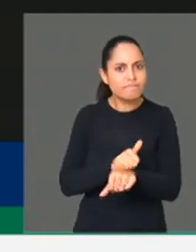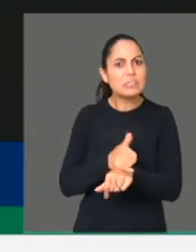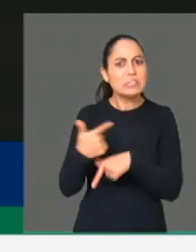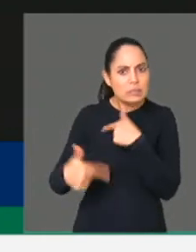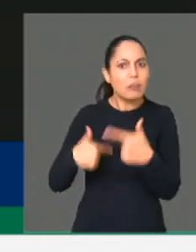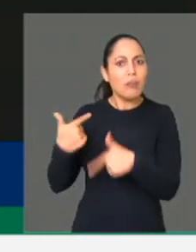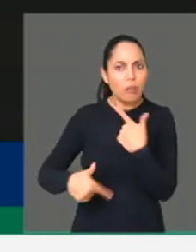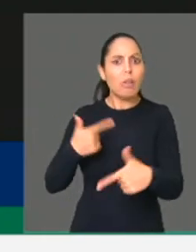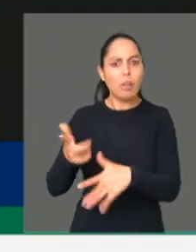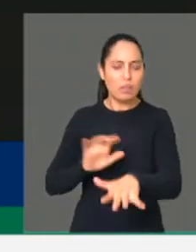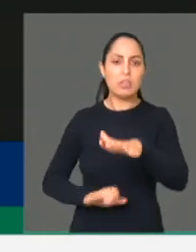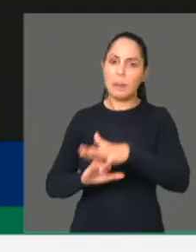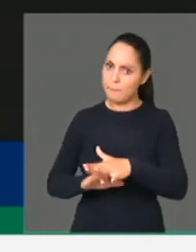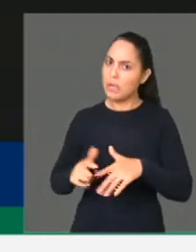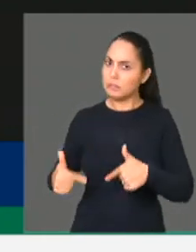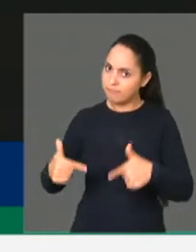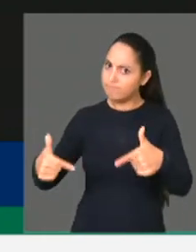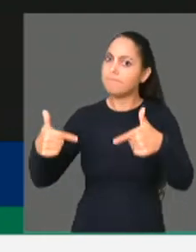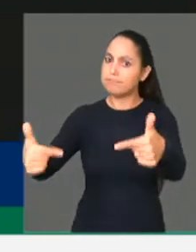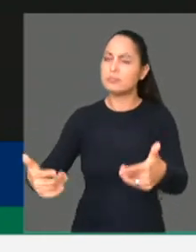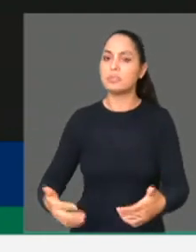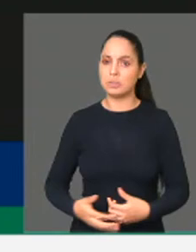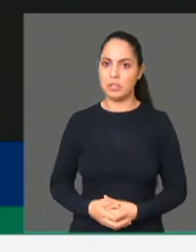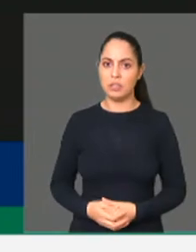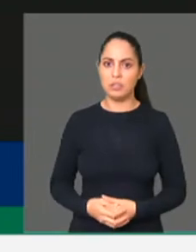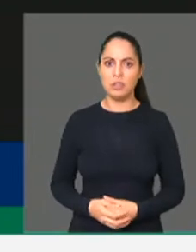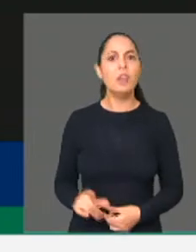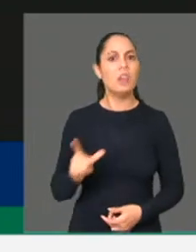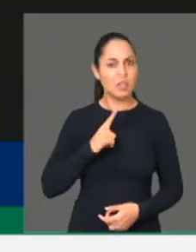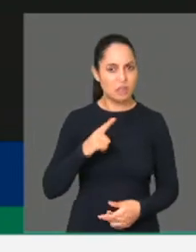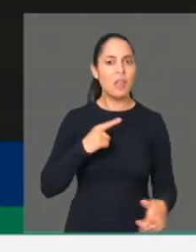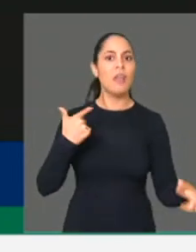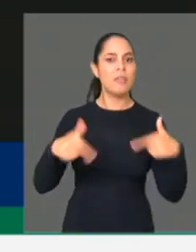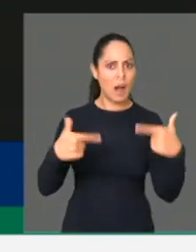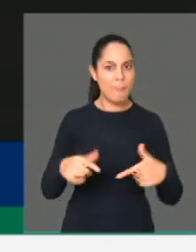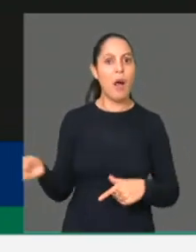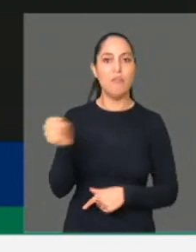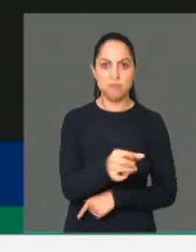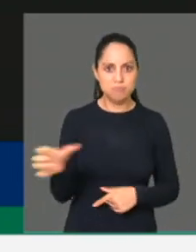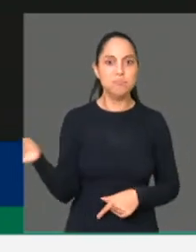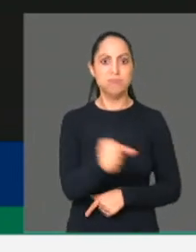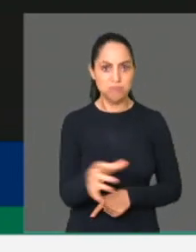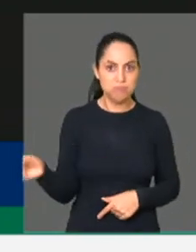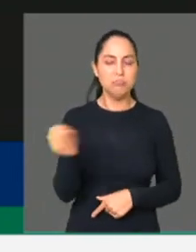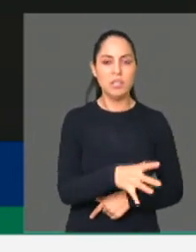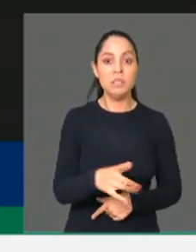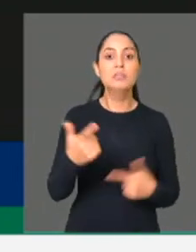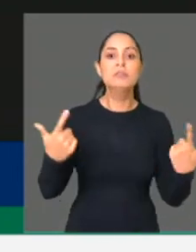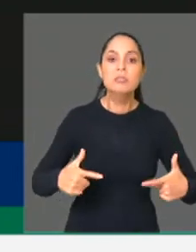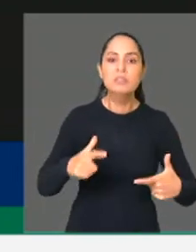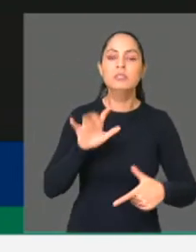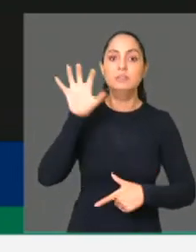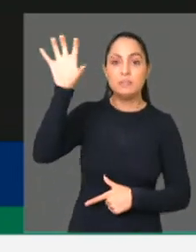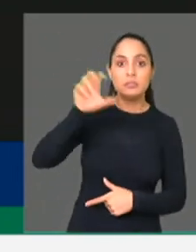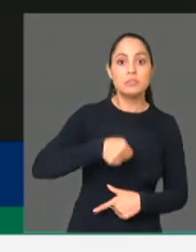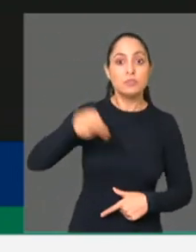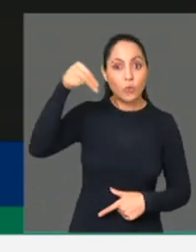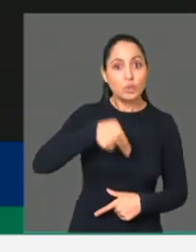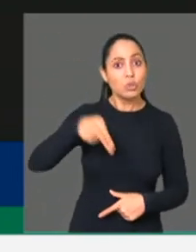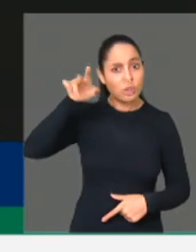PRECISAM SER ESTIMULADOS. OS MAUS, ESSES PRECISAM SER PUNIDOS, NÓS ESTAMOS VOTANDO O DESTAQUE E CADA DESTAQUE ELE PODE SE APRESENTAR DE UMA FORMA DIFERENTE ATÉ MESMO